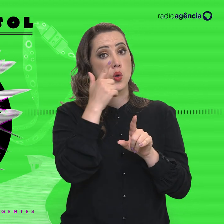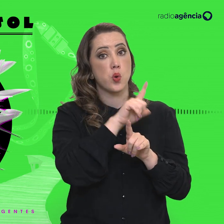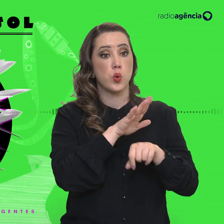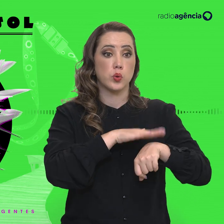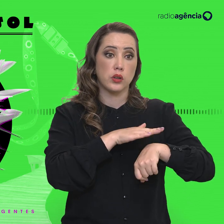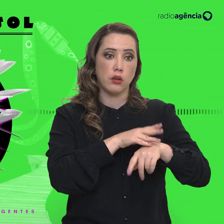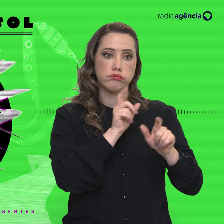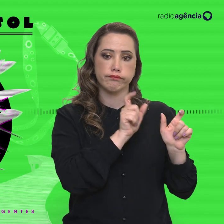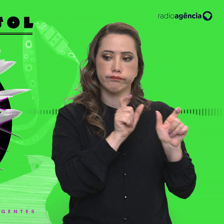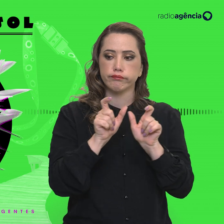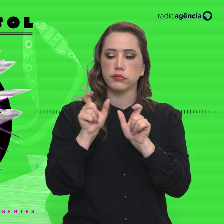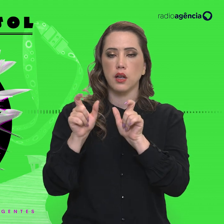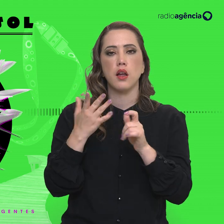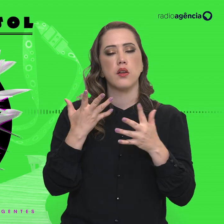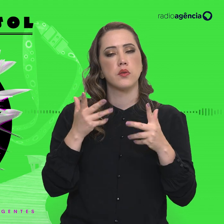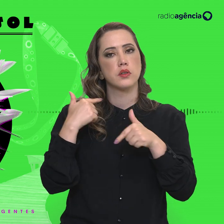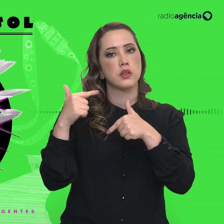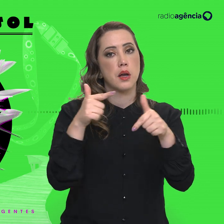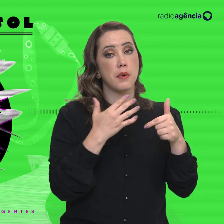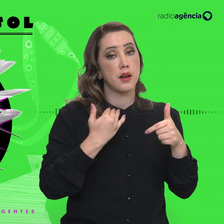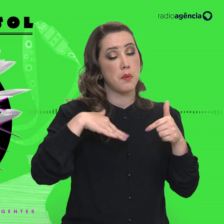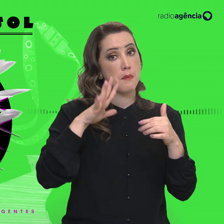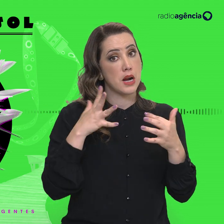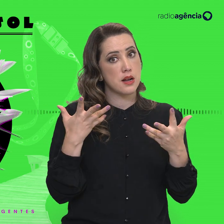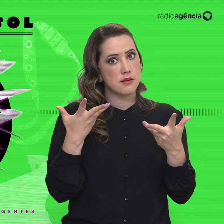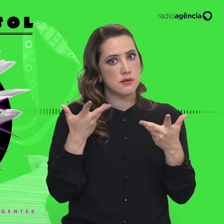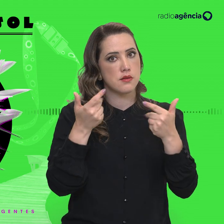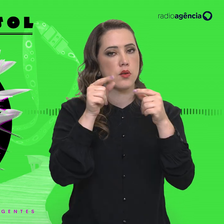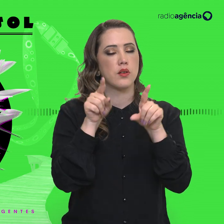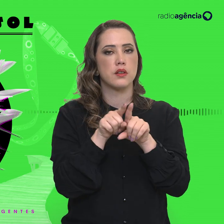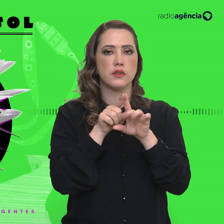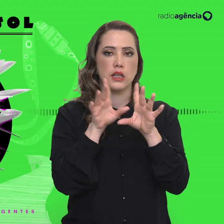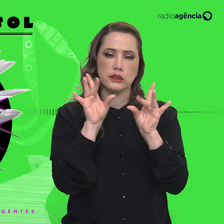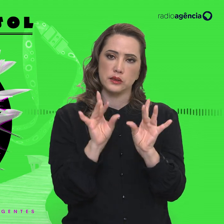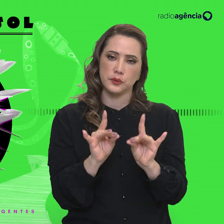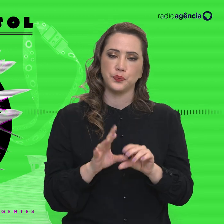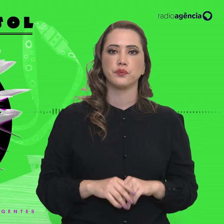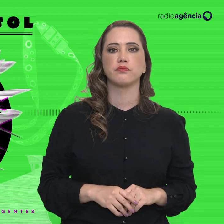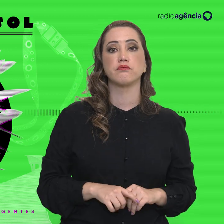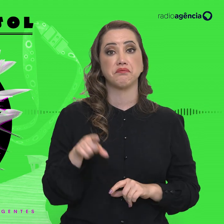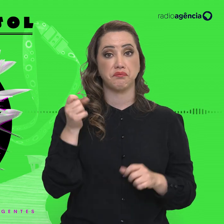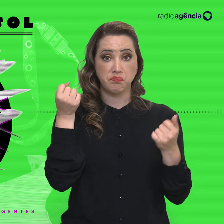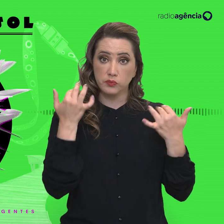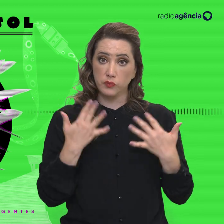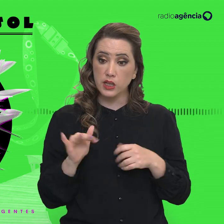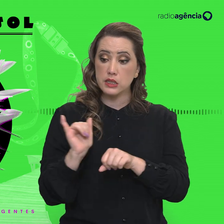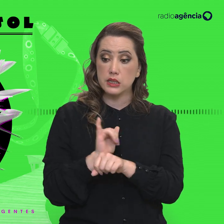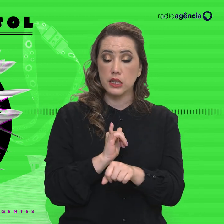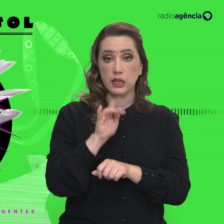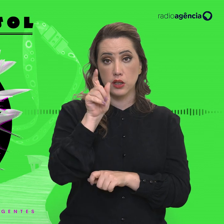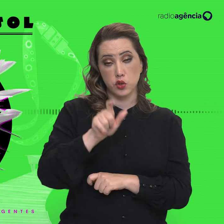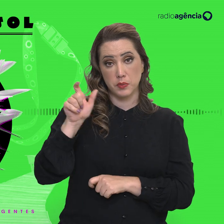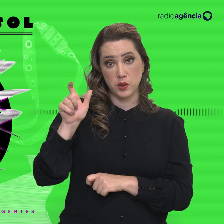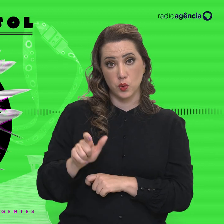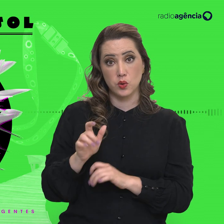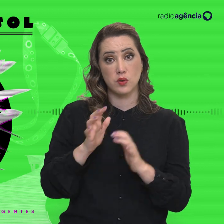esse trabalho mais qualificado e mais destrinchado, né? [Patrícia] E falando em estratégia de pessoas neurodivergentes, você é TDAH .